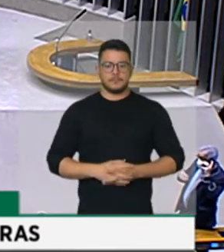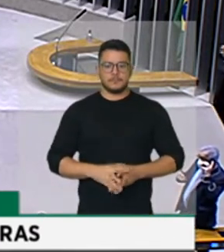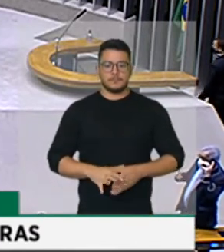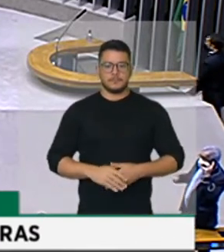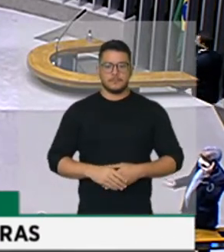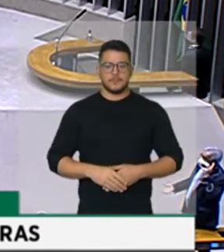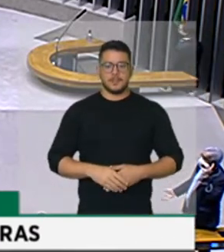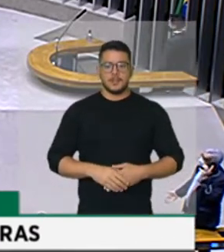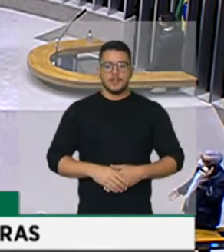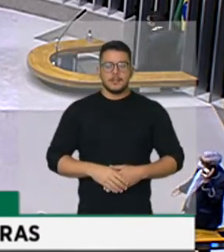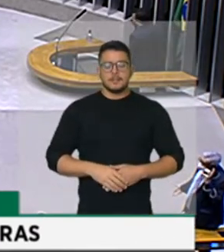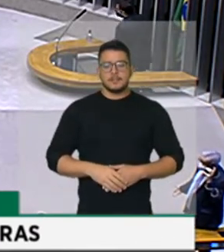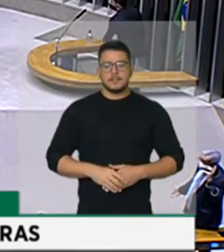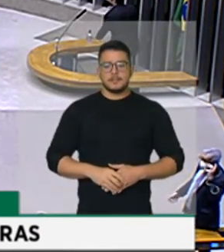NÃO PODE FICAR NAS COSTAS DO SETOR PRIVADO, SR. PRESIDENTE.